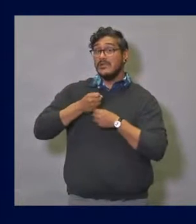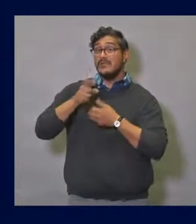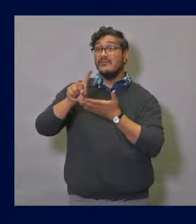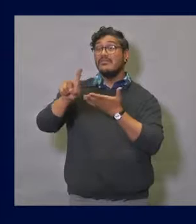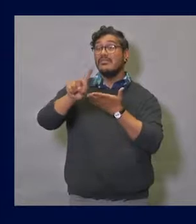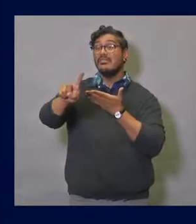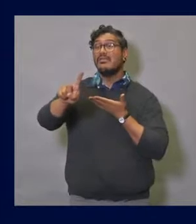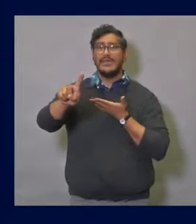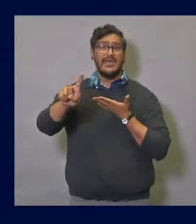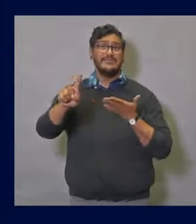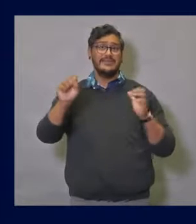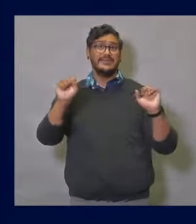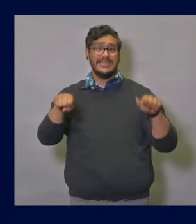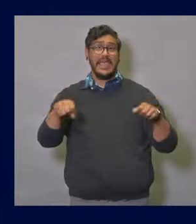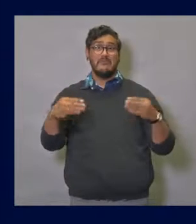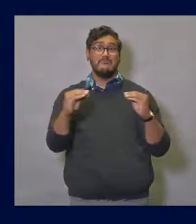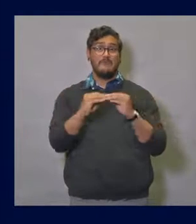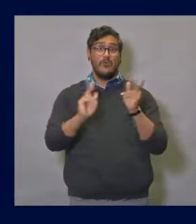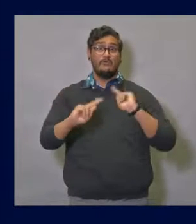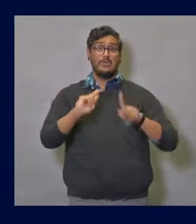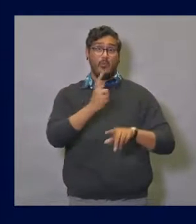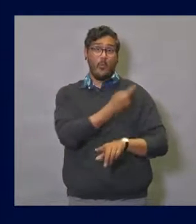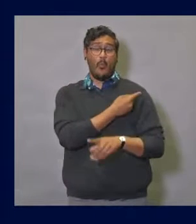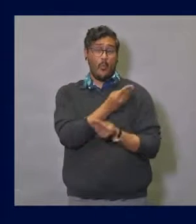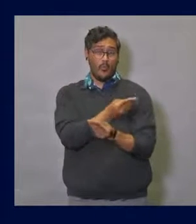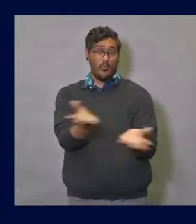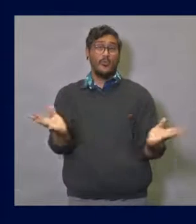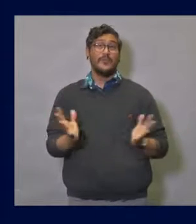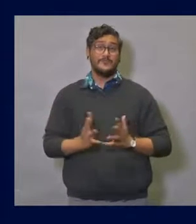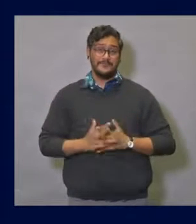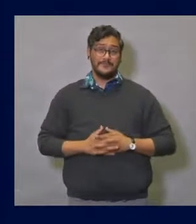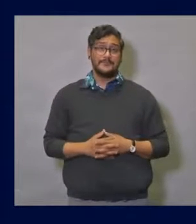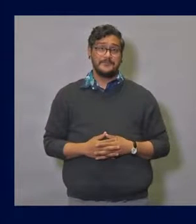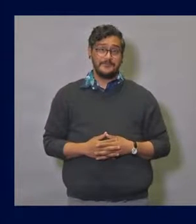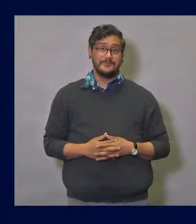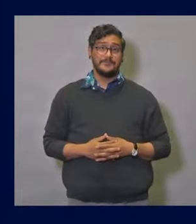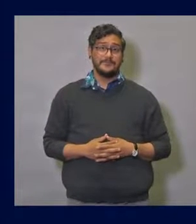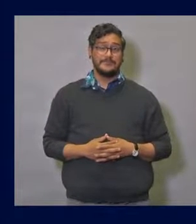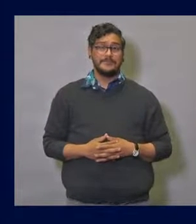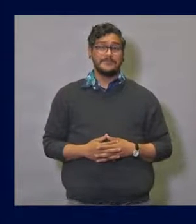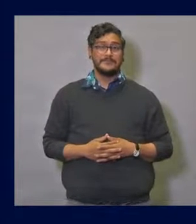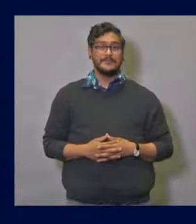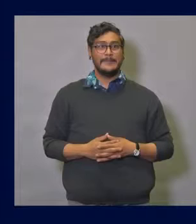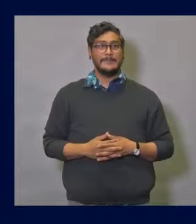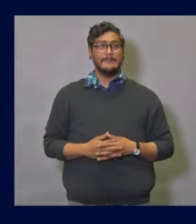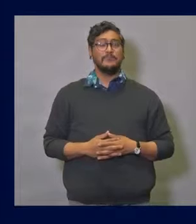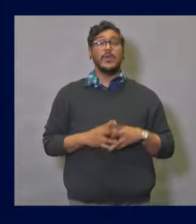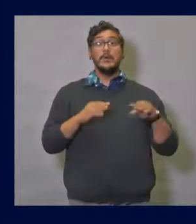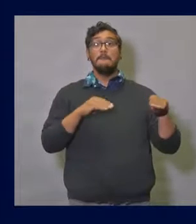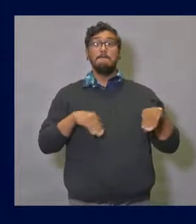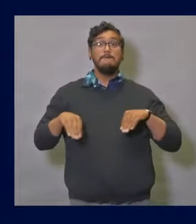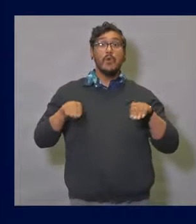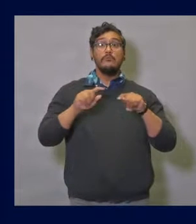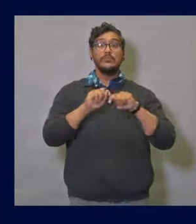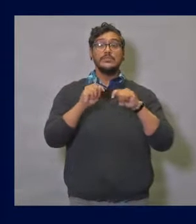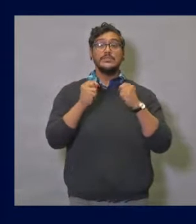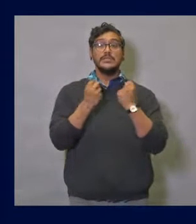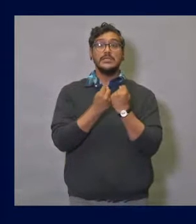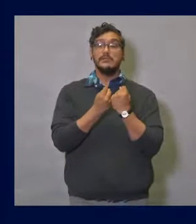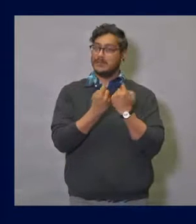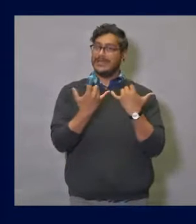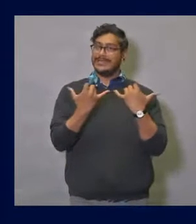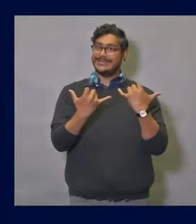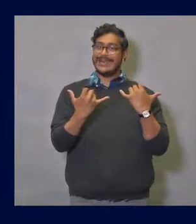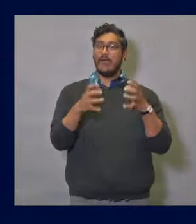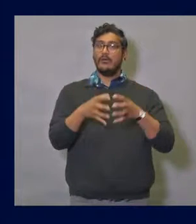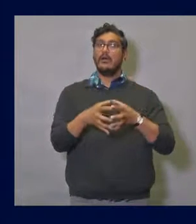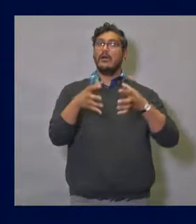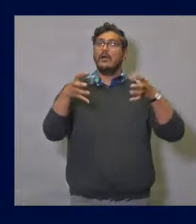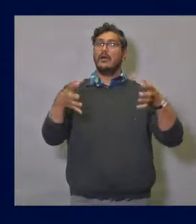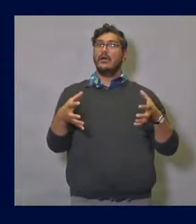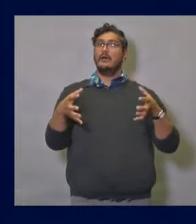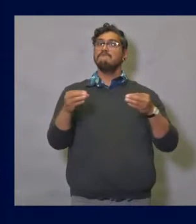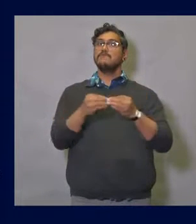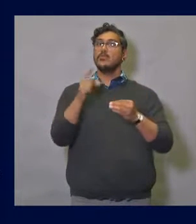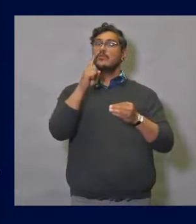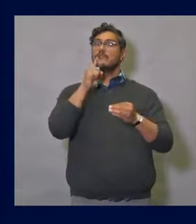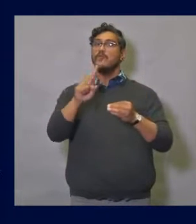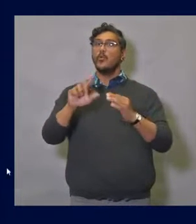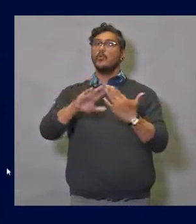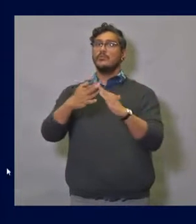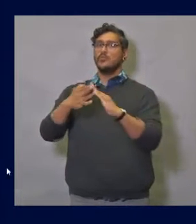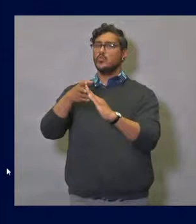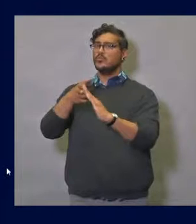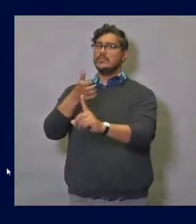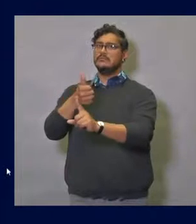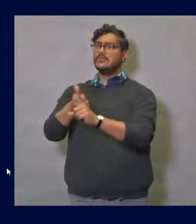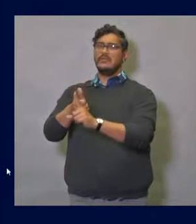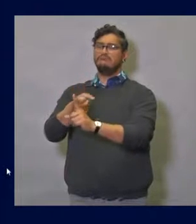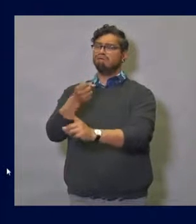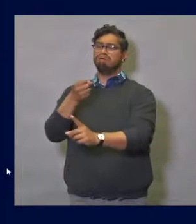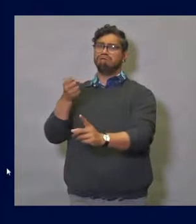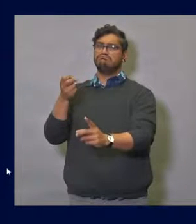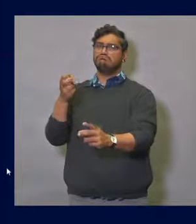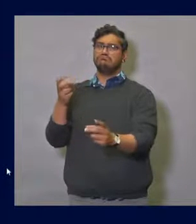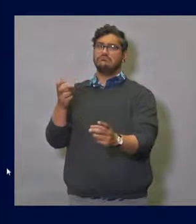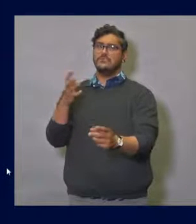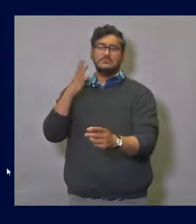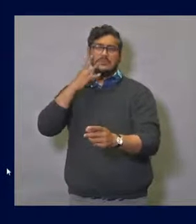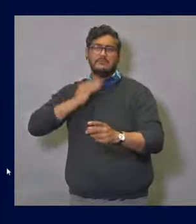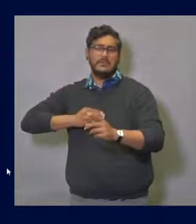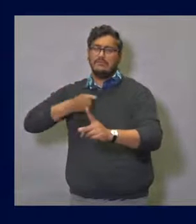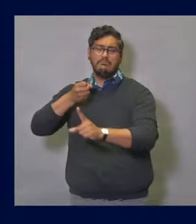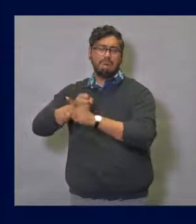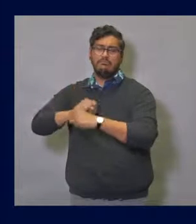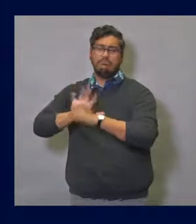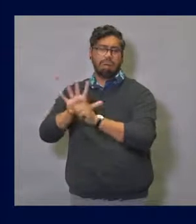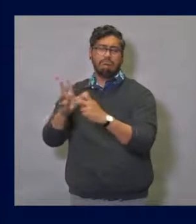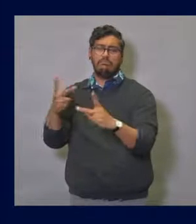DOSIS SUFICIENTES PARA UNAS